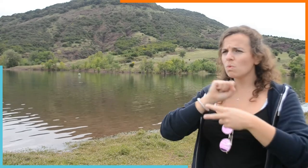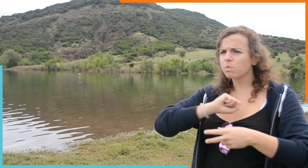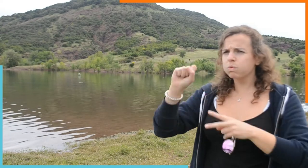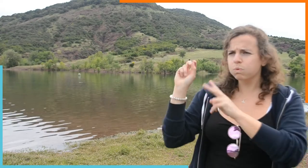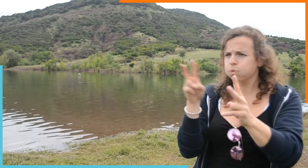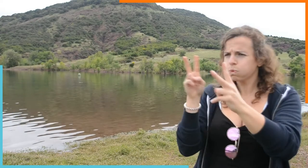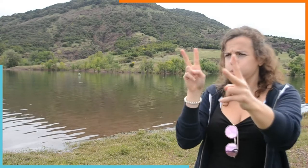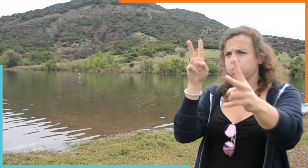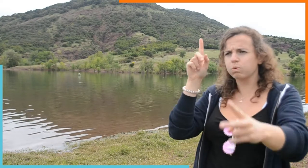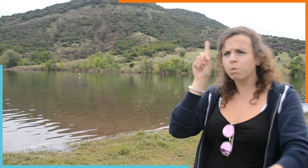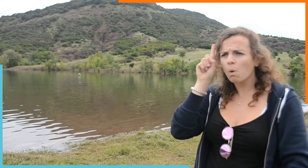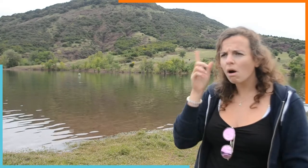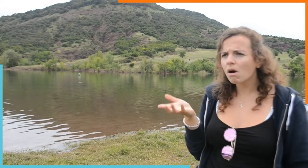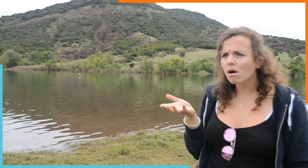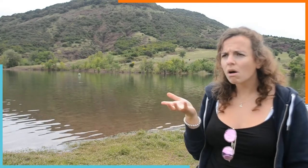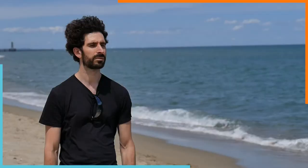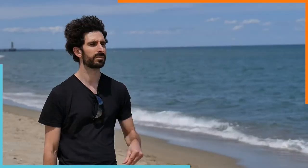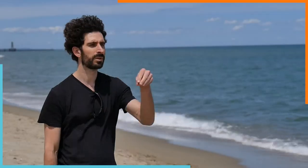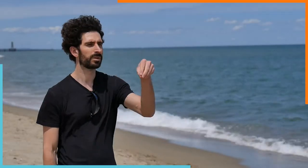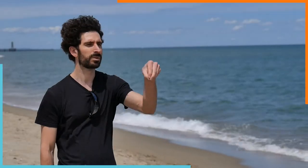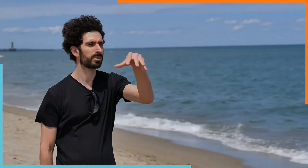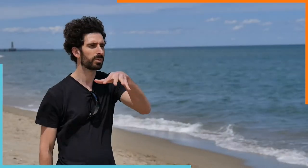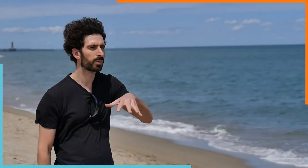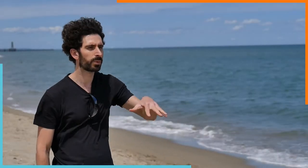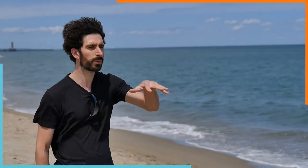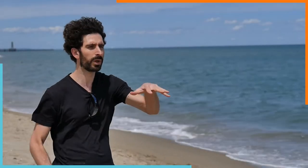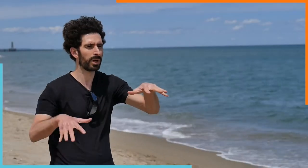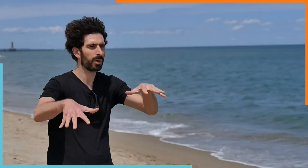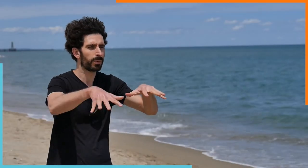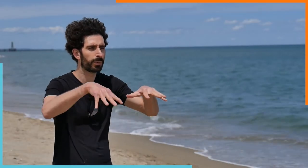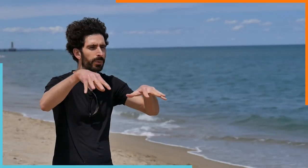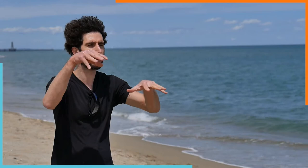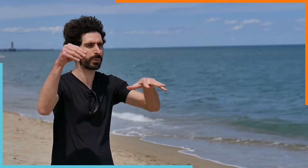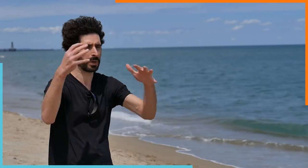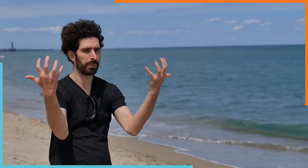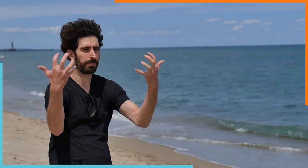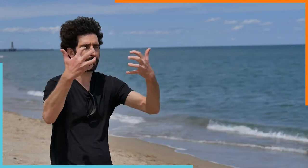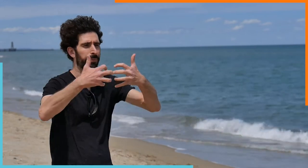Mais pourquoi le vent doit accélérer ? L'anticyclone et la dépression se rejoignent